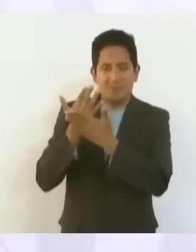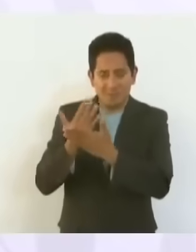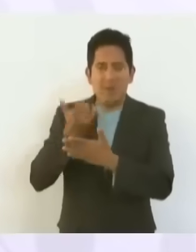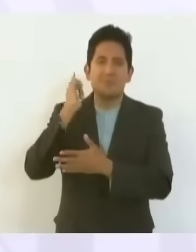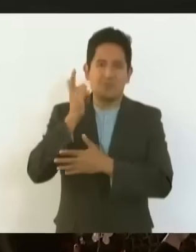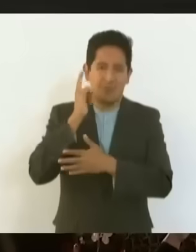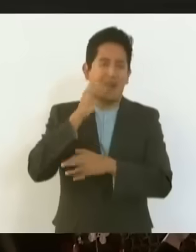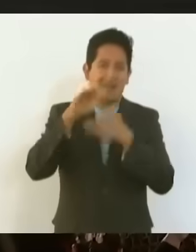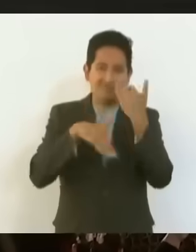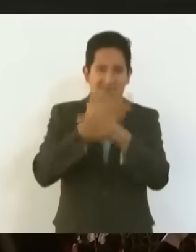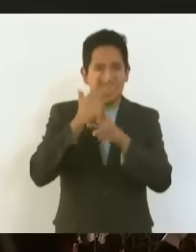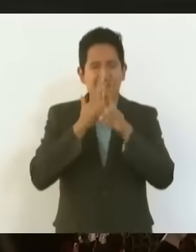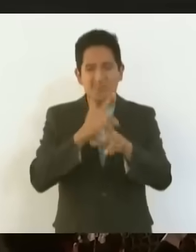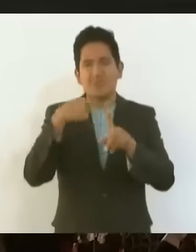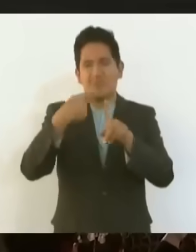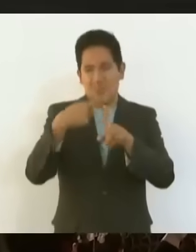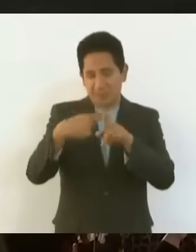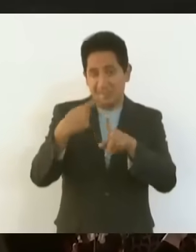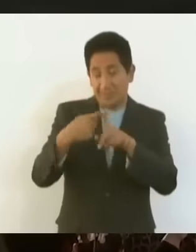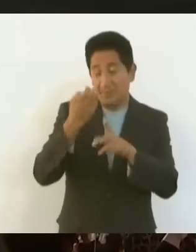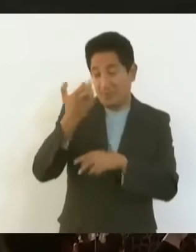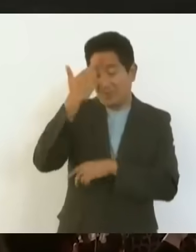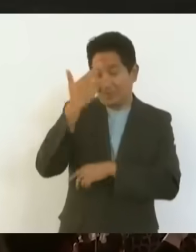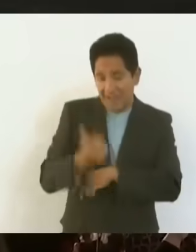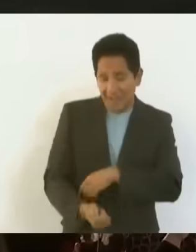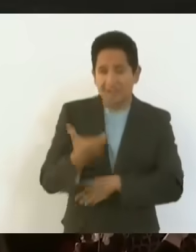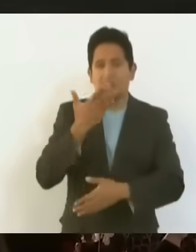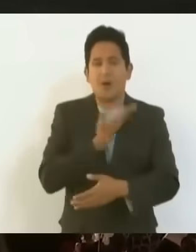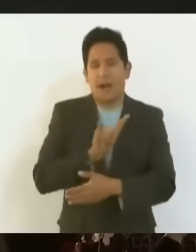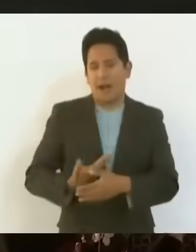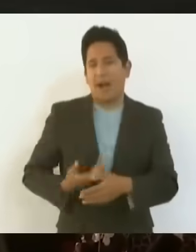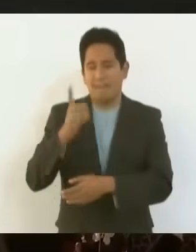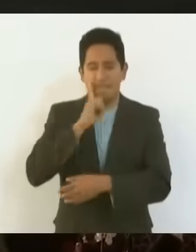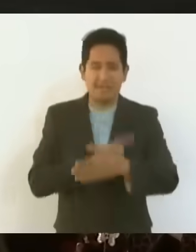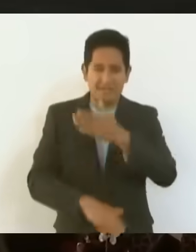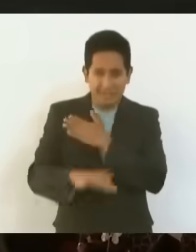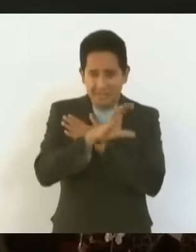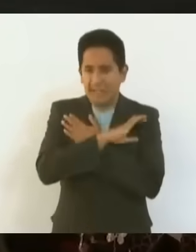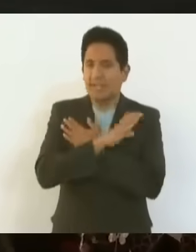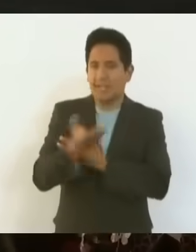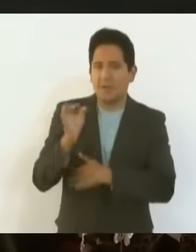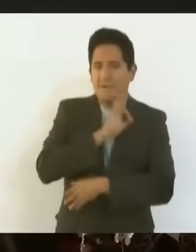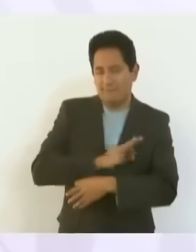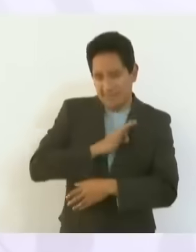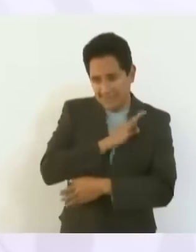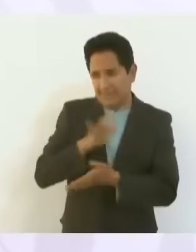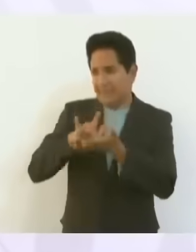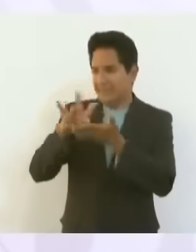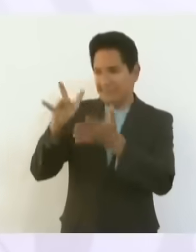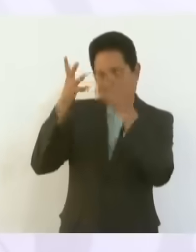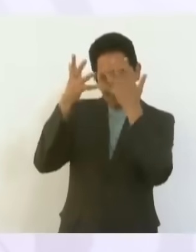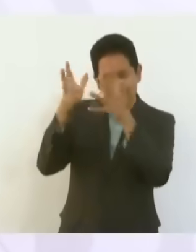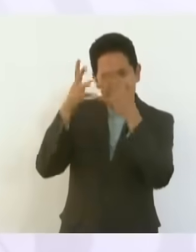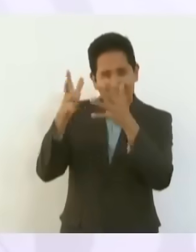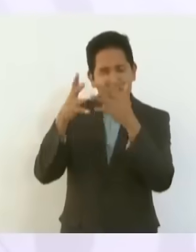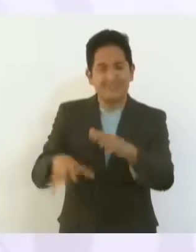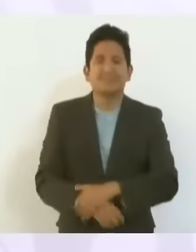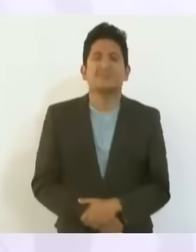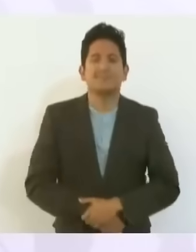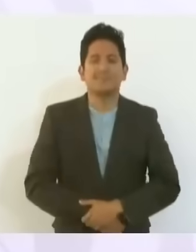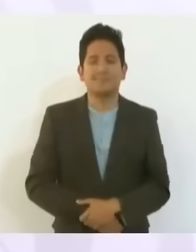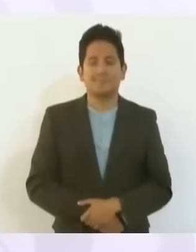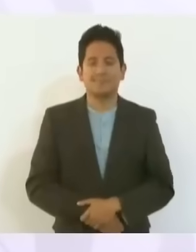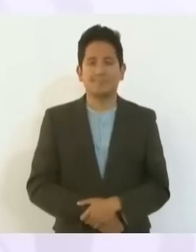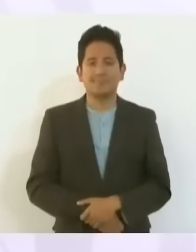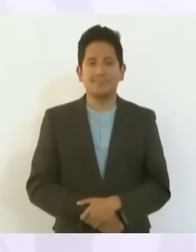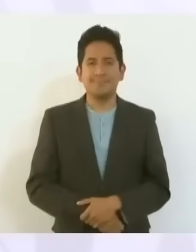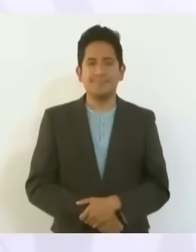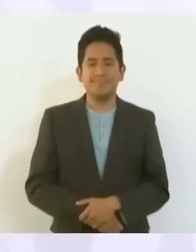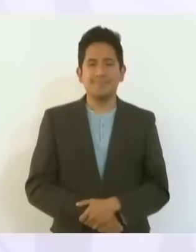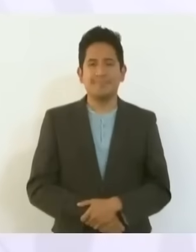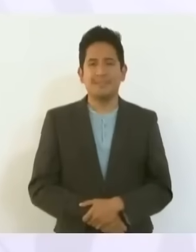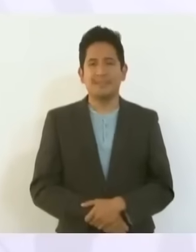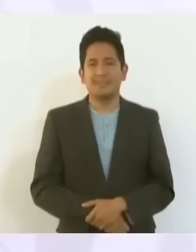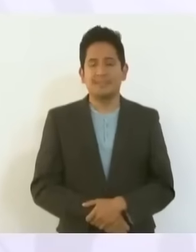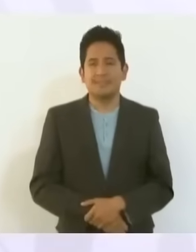Shin Pardo. Un gran aplauso por continuar en estas vías. Muchísimas gracias a todas y todos.